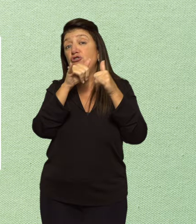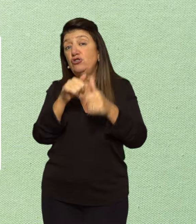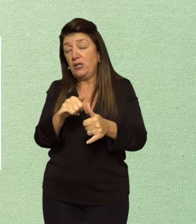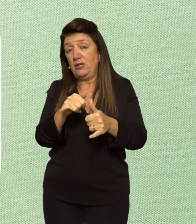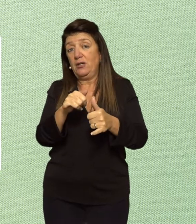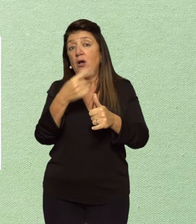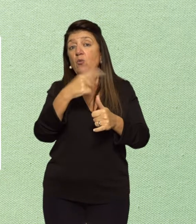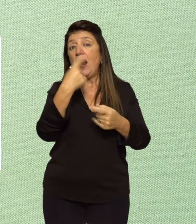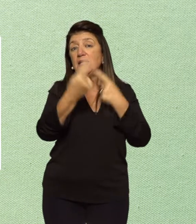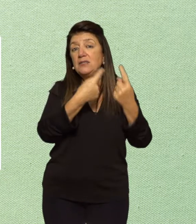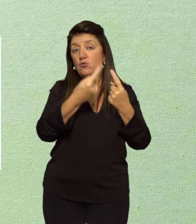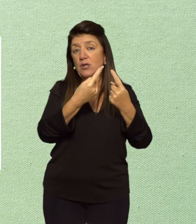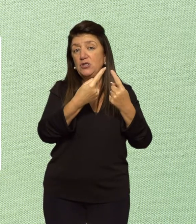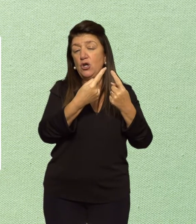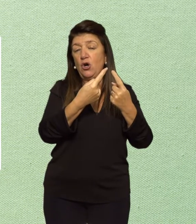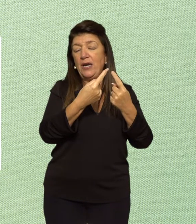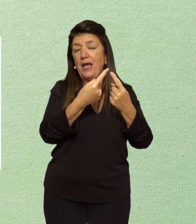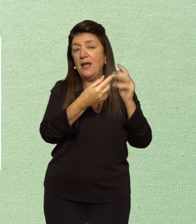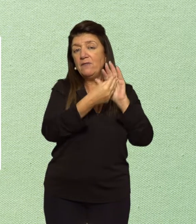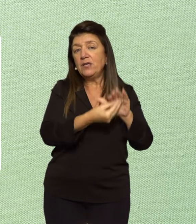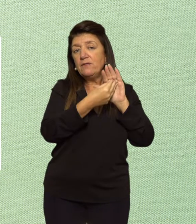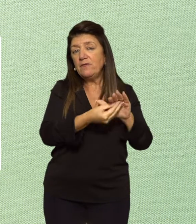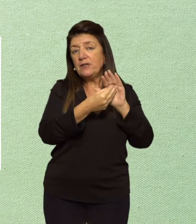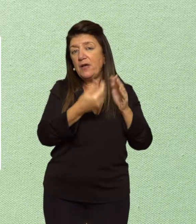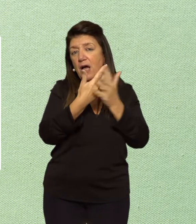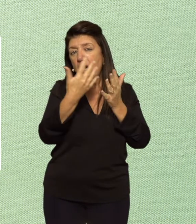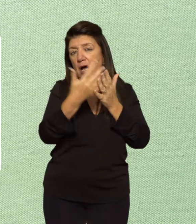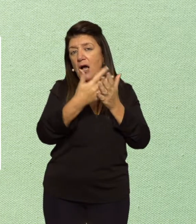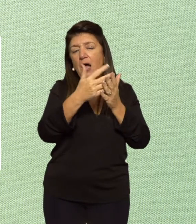a costruirle insieme, mettiamole alla prova qui nel qui e ora io e te. E poi una volta che le abbiamo